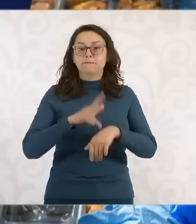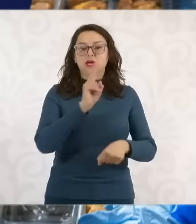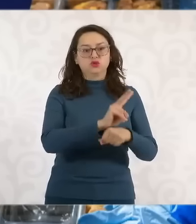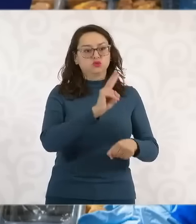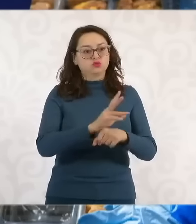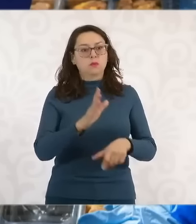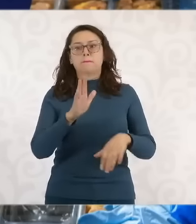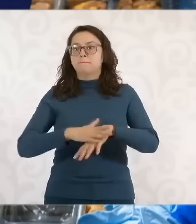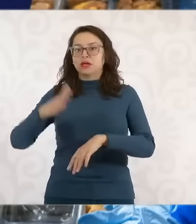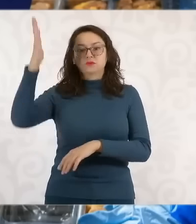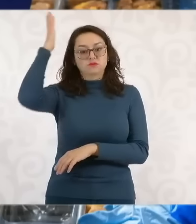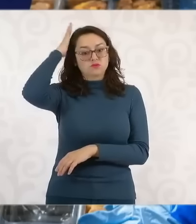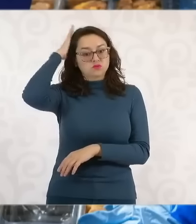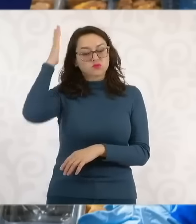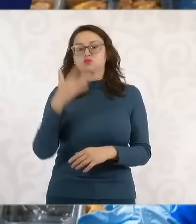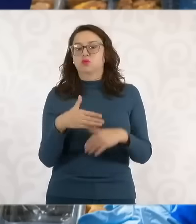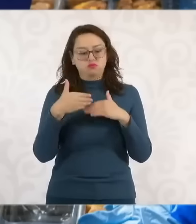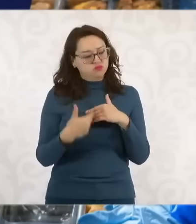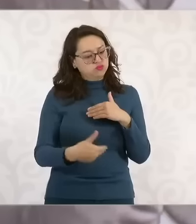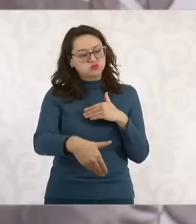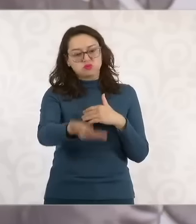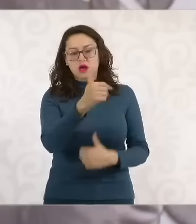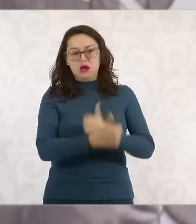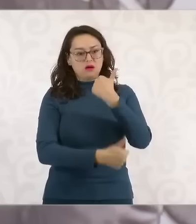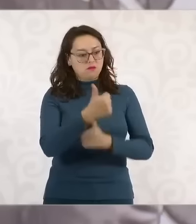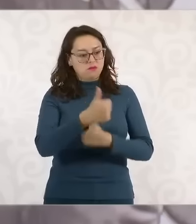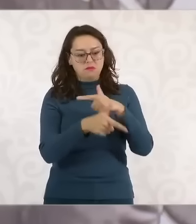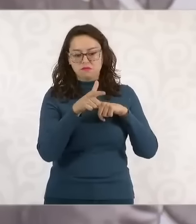que puedan formar una carrera en la compañía. Entonces es importante el generación de empleo